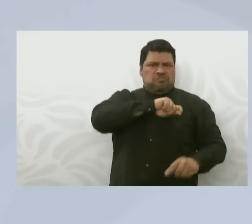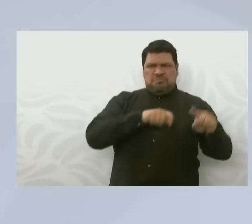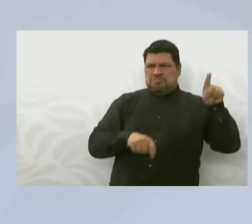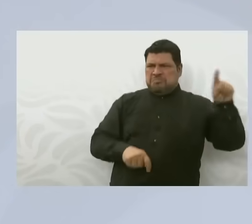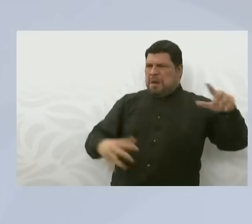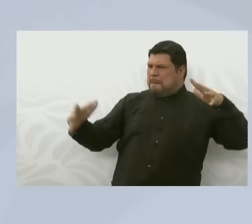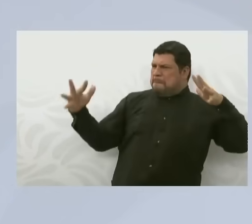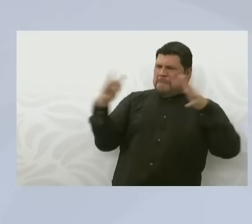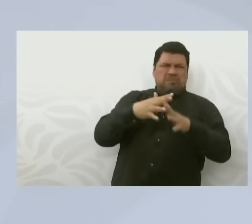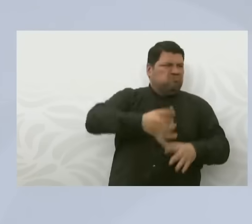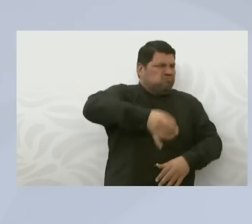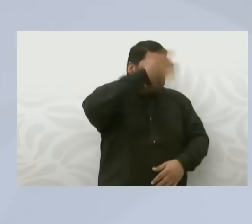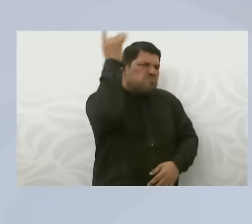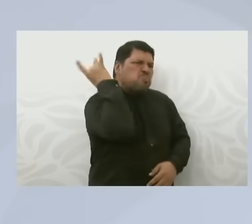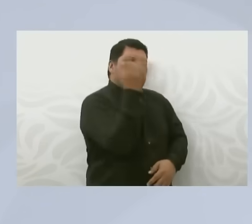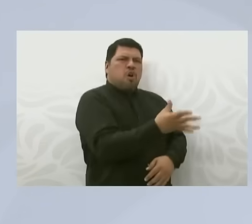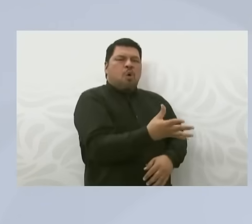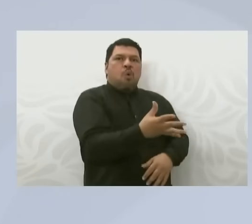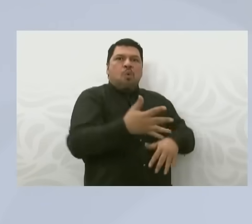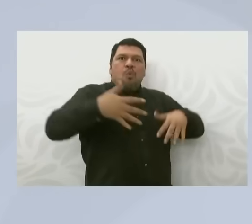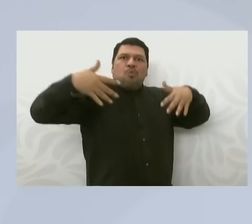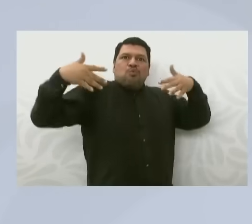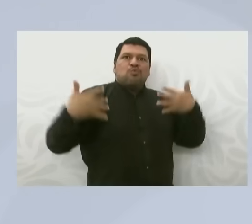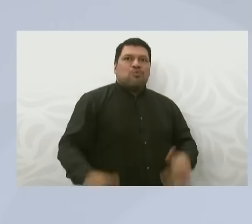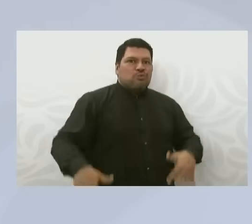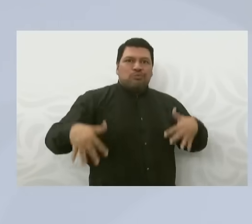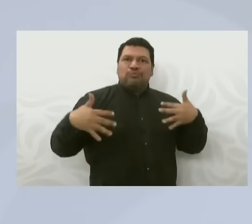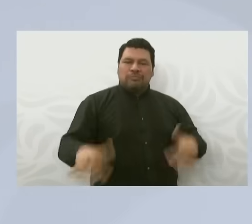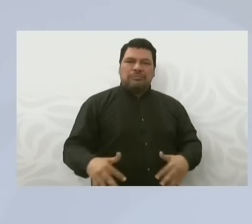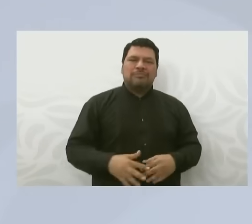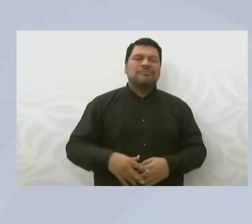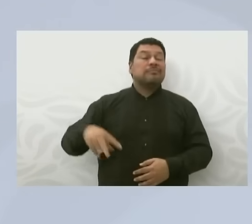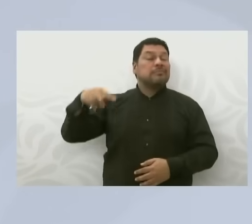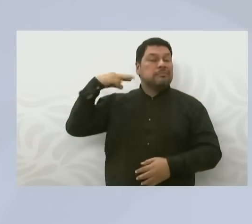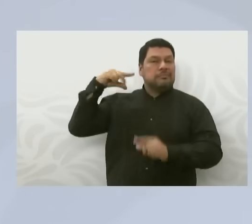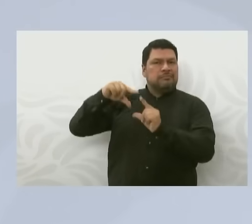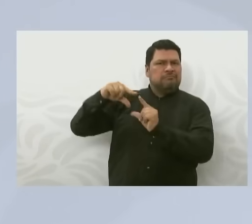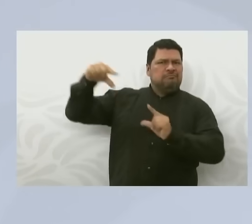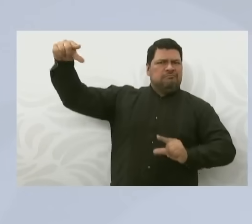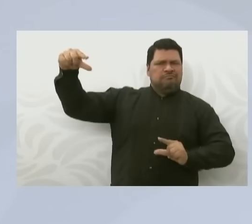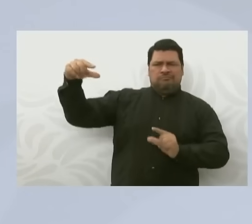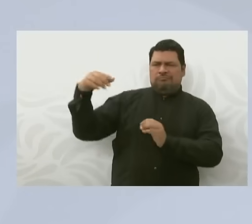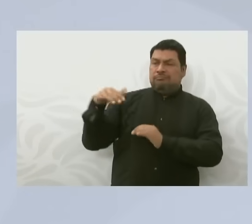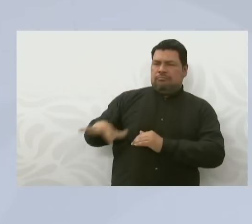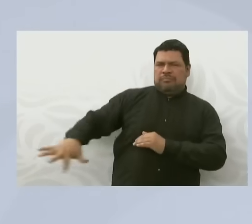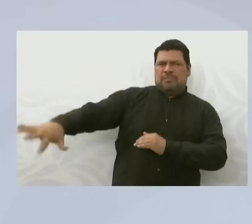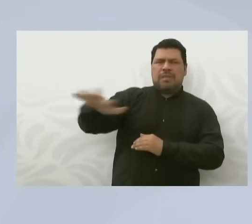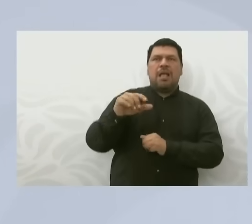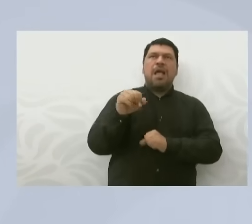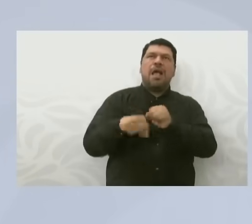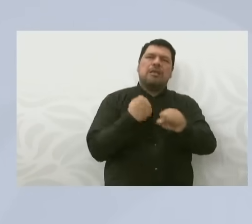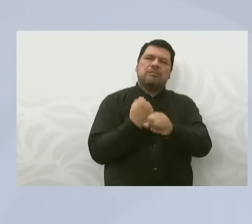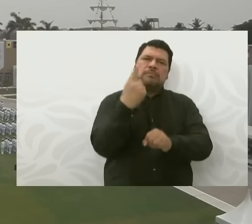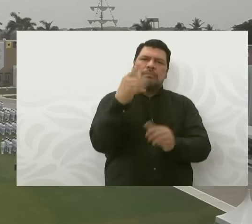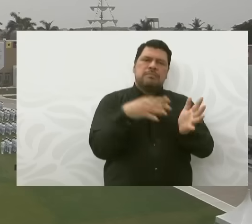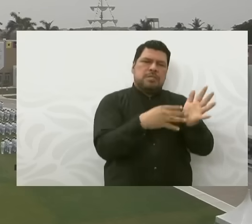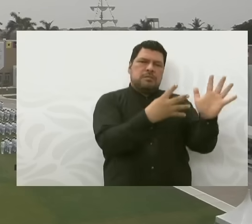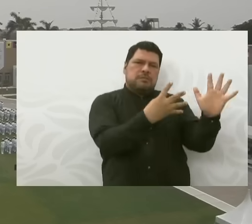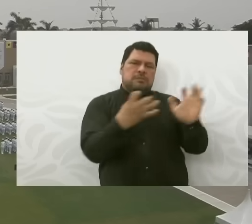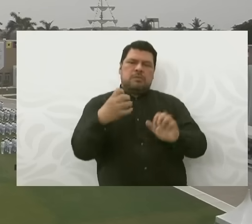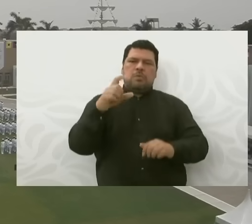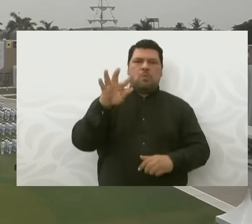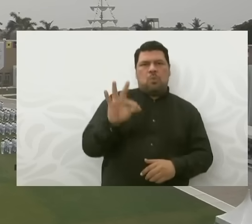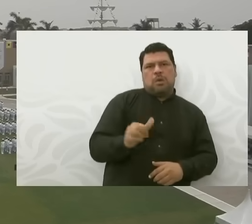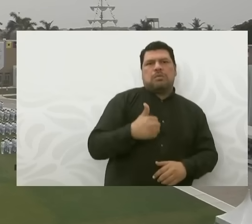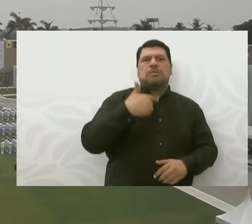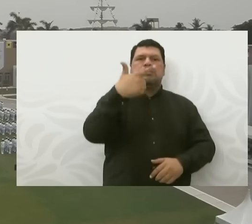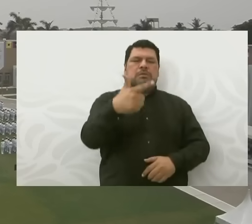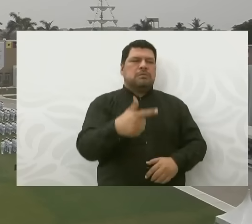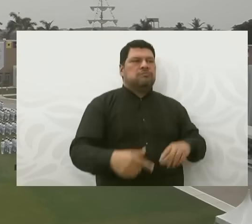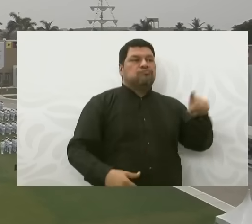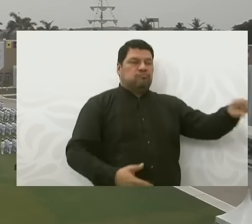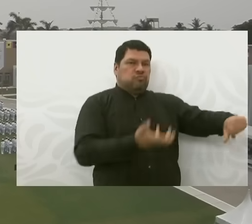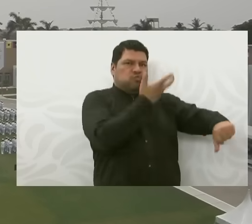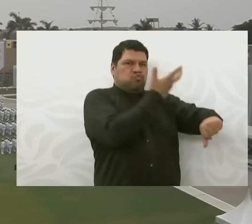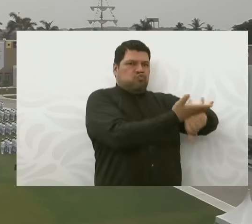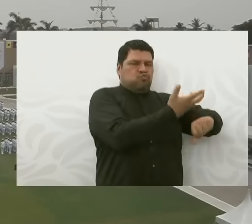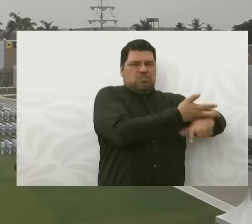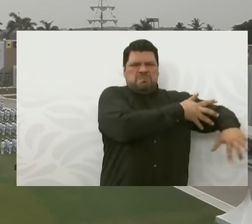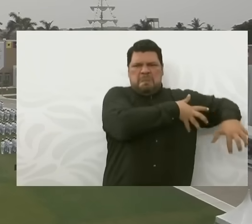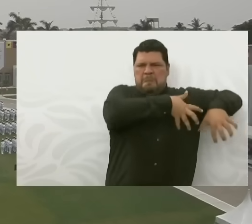en suelo mexicano veracruz también resistió la llegada en 1947 del ejército norteamericano en